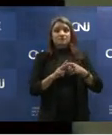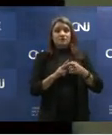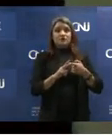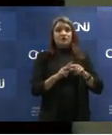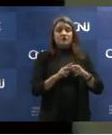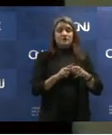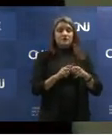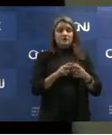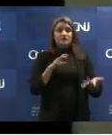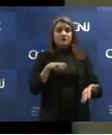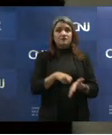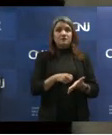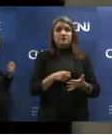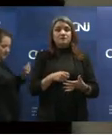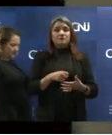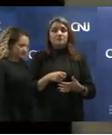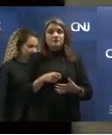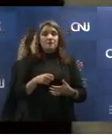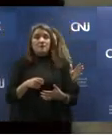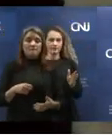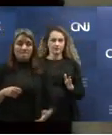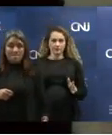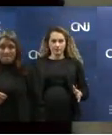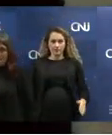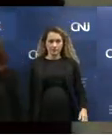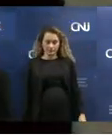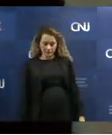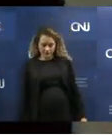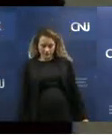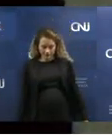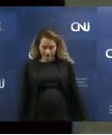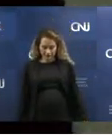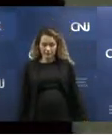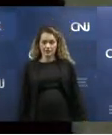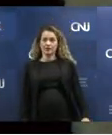pois não houve a instauração do PAD, pelo Tribunal de Justiça do Estado do Amazonas,